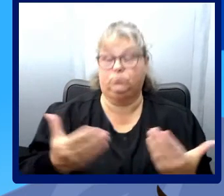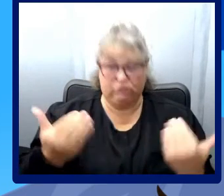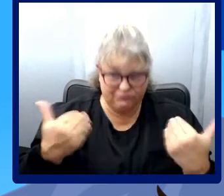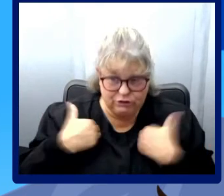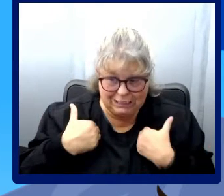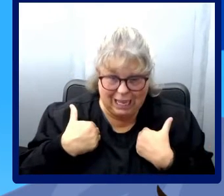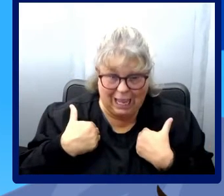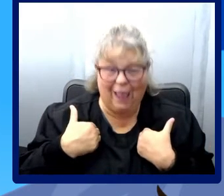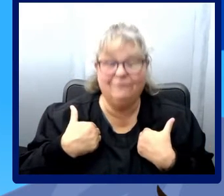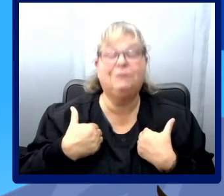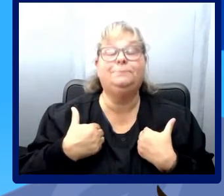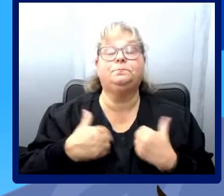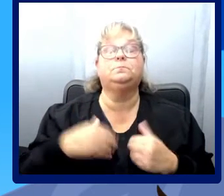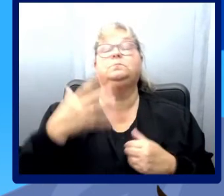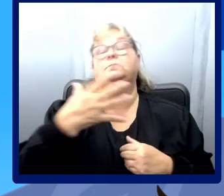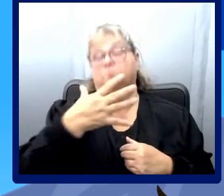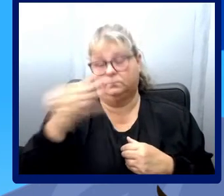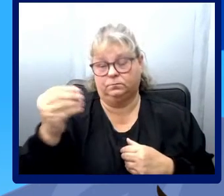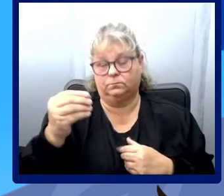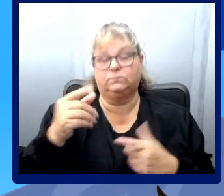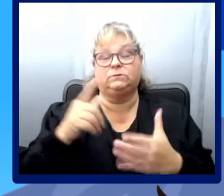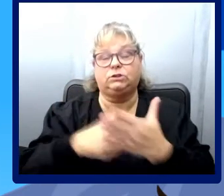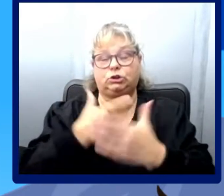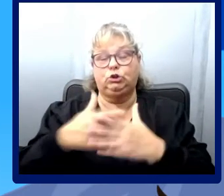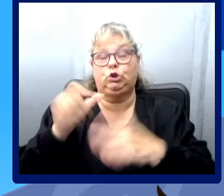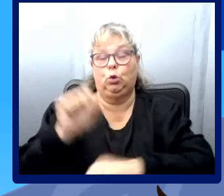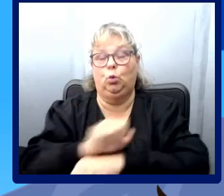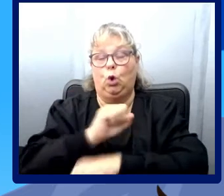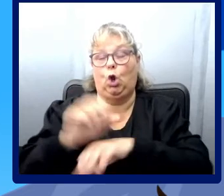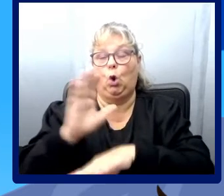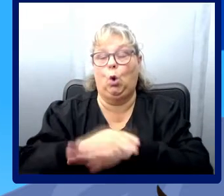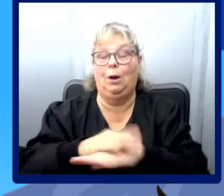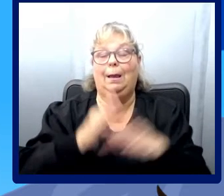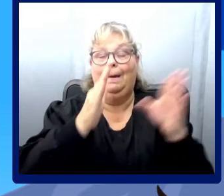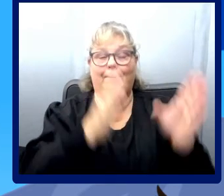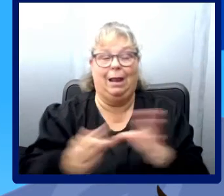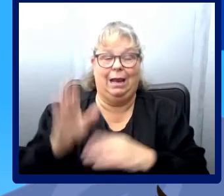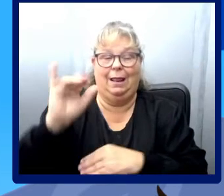en flujos y luego trabajen en planificar esa migración.